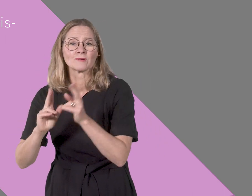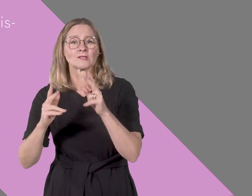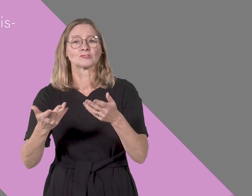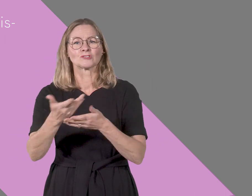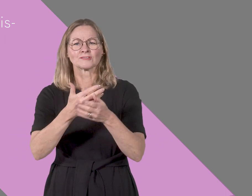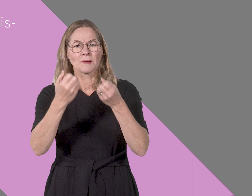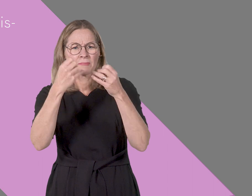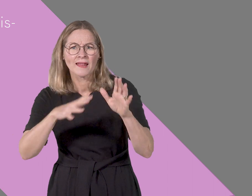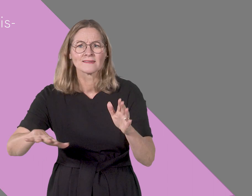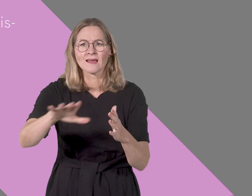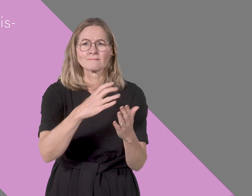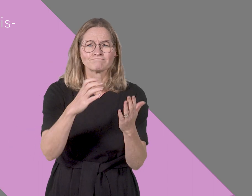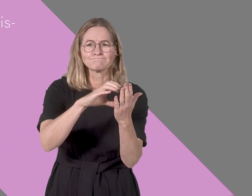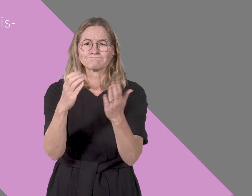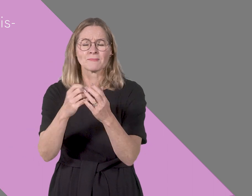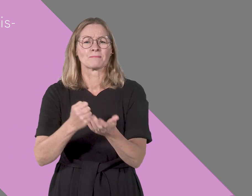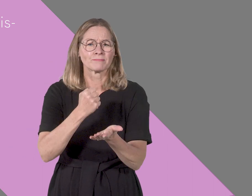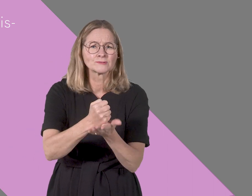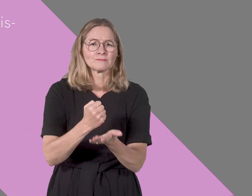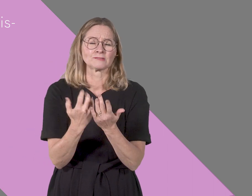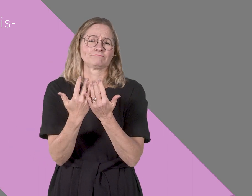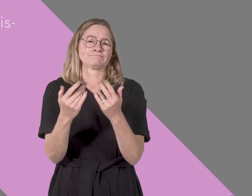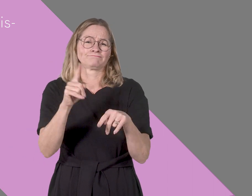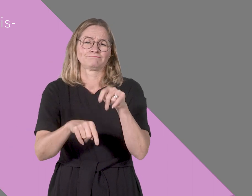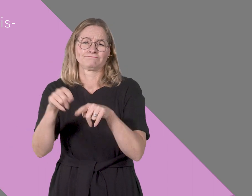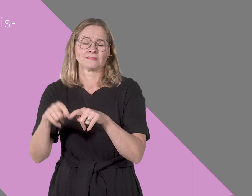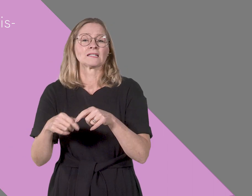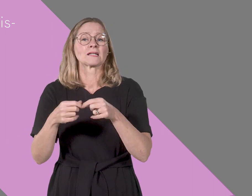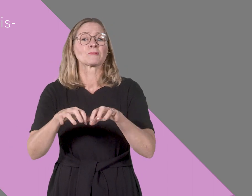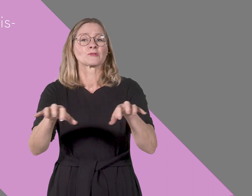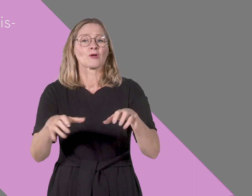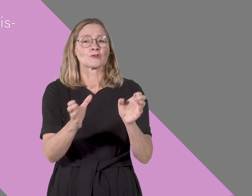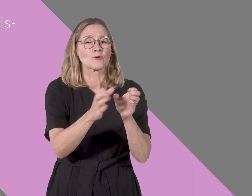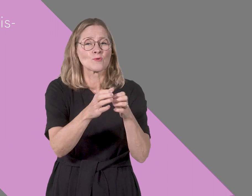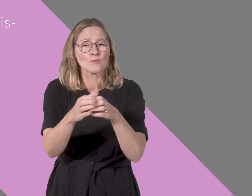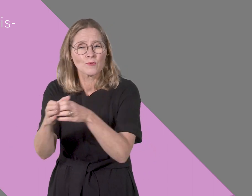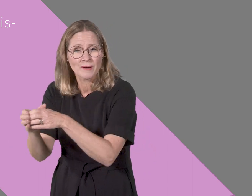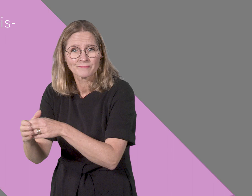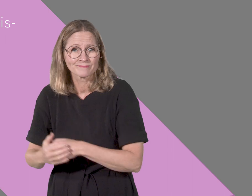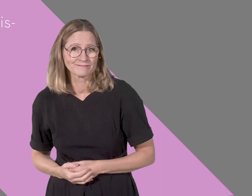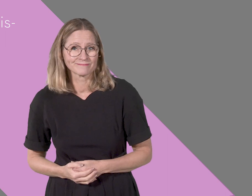sekä sosiaalisen median alustoille perustettuja kirpputoriryhmiä.